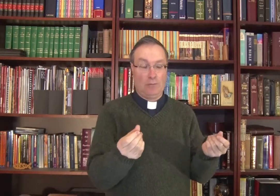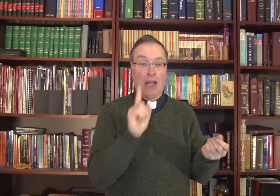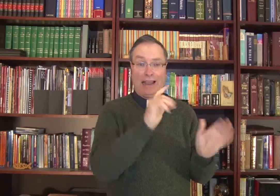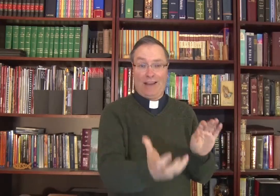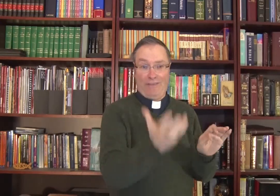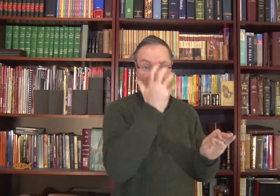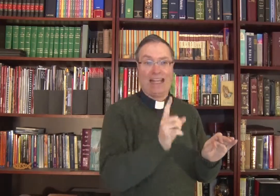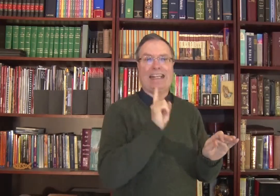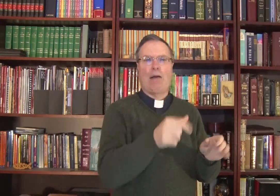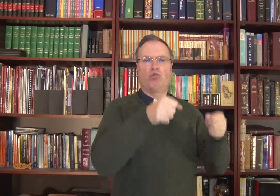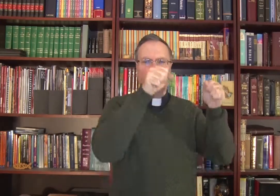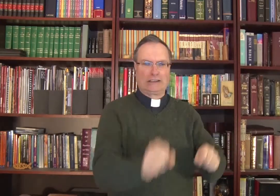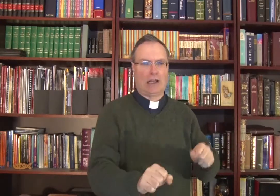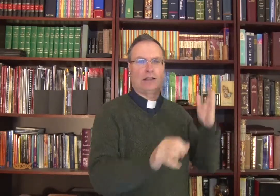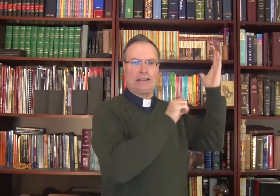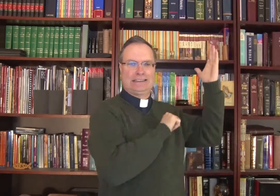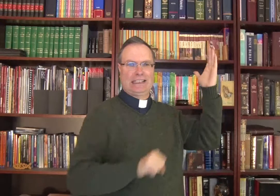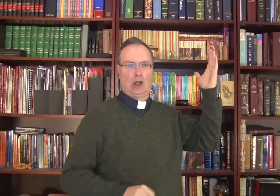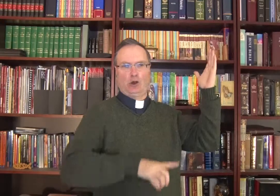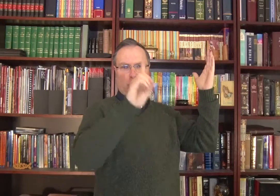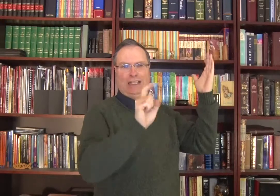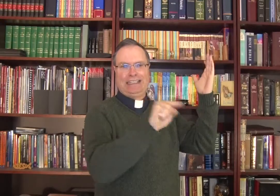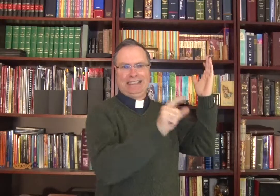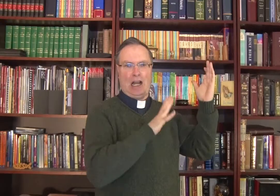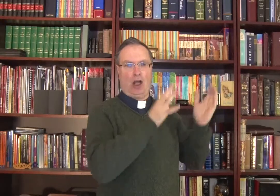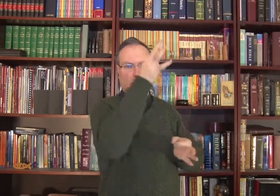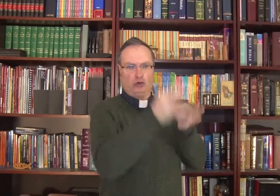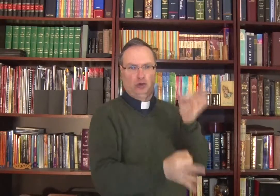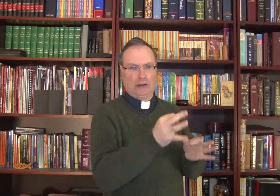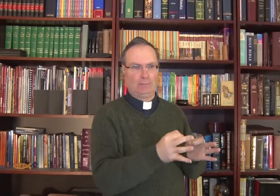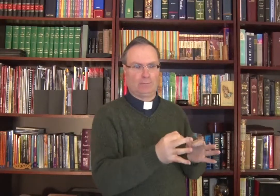En effet, il est puissant, le Seigneur Dieu qui l'a jugée.»